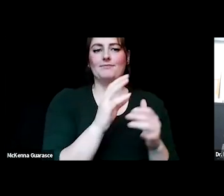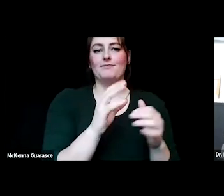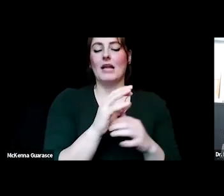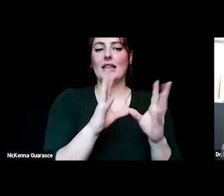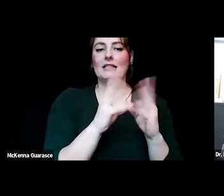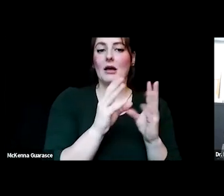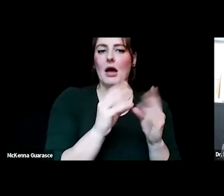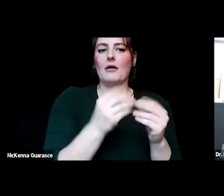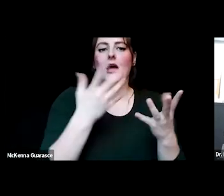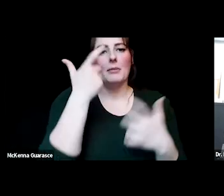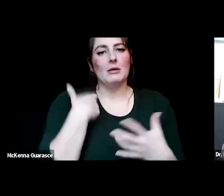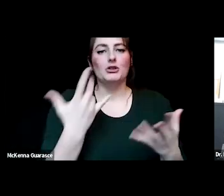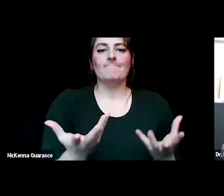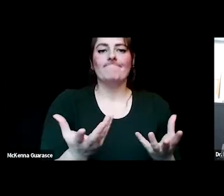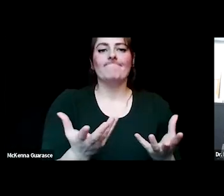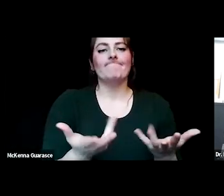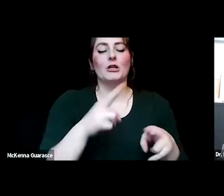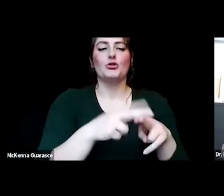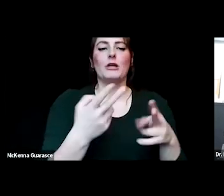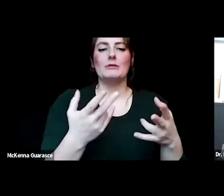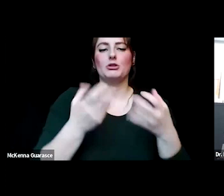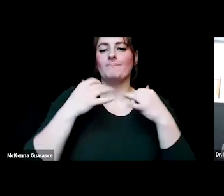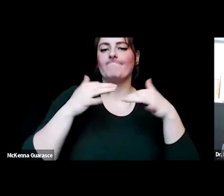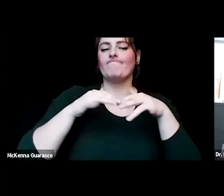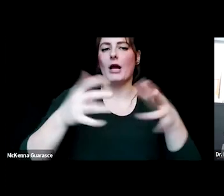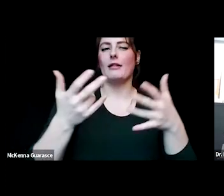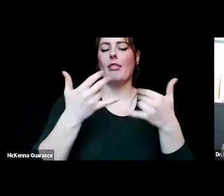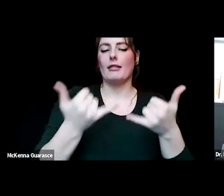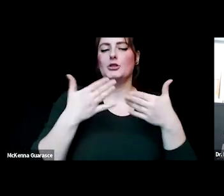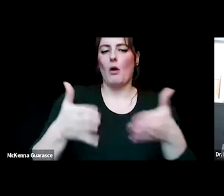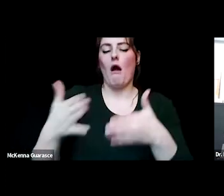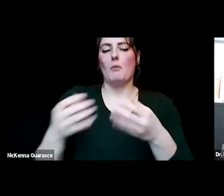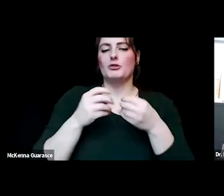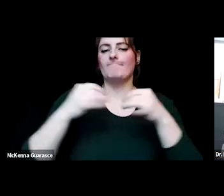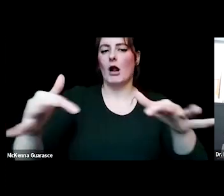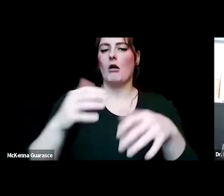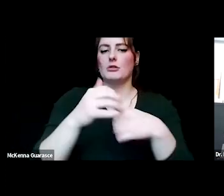de modelo en todo el país, dijimos: "Está bien, genial. Pero debemos ser muy claros acerca de todos los componentes